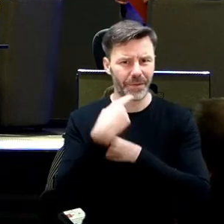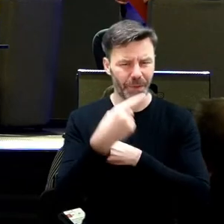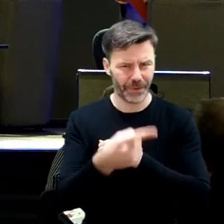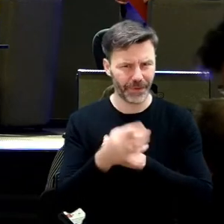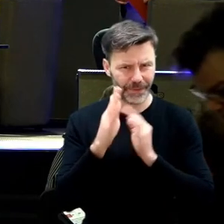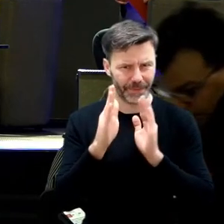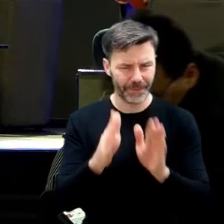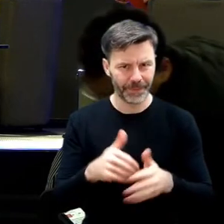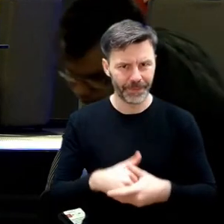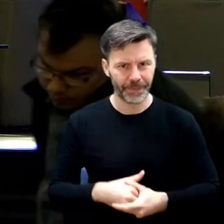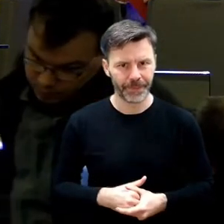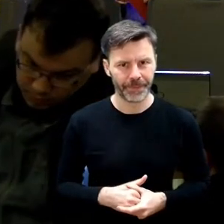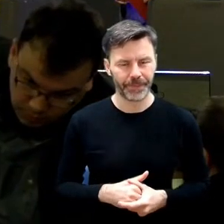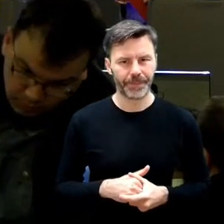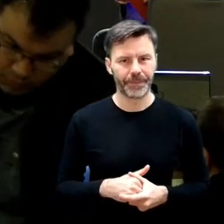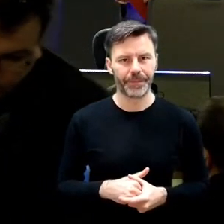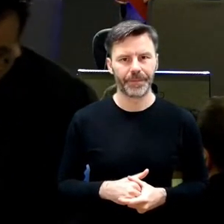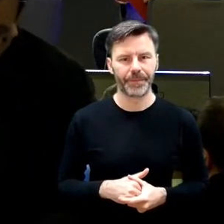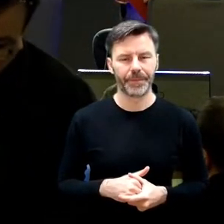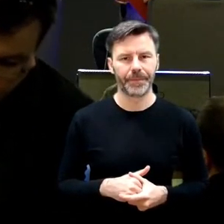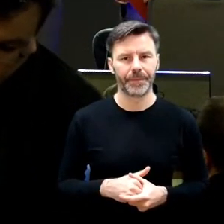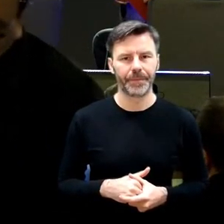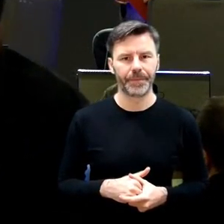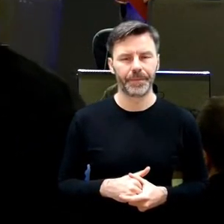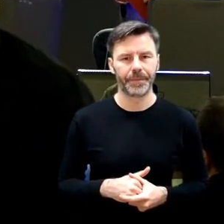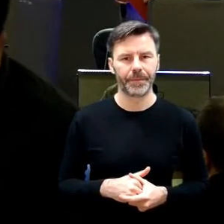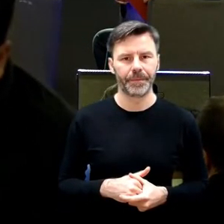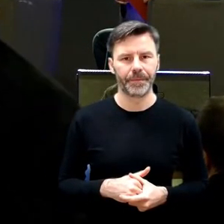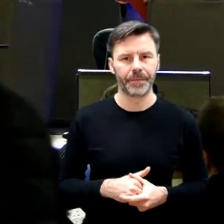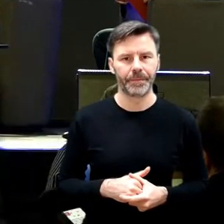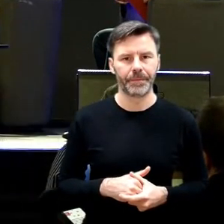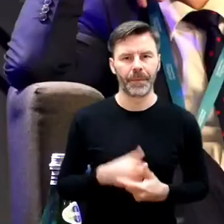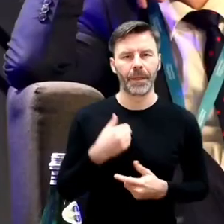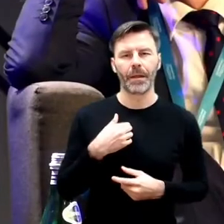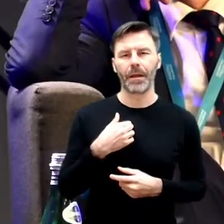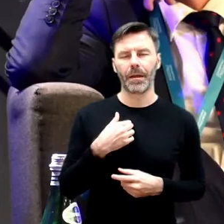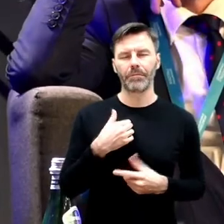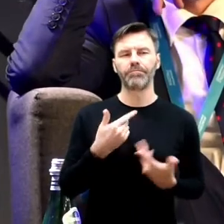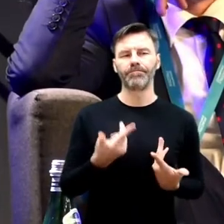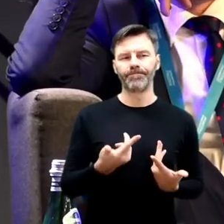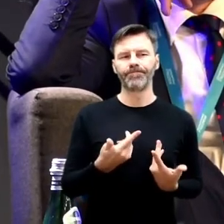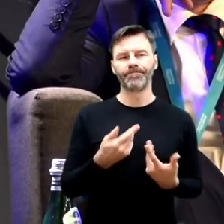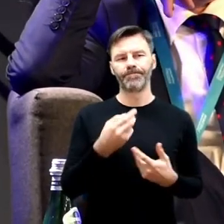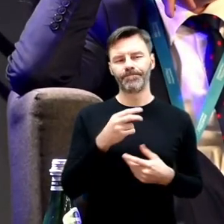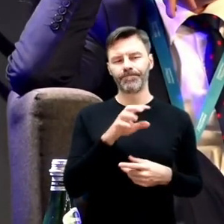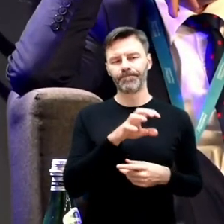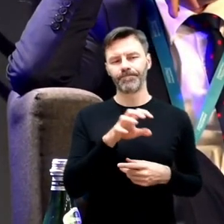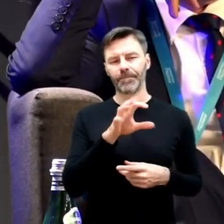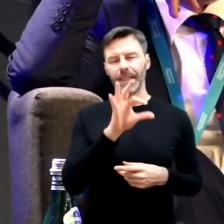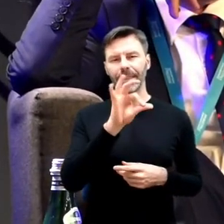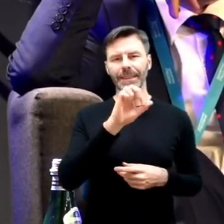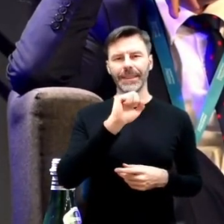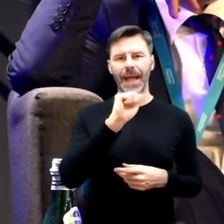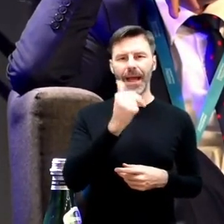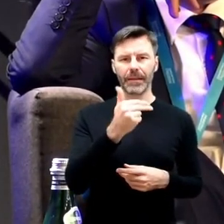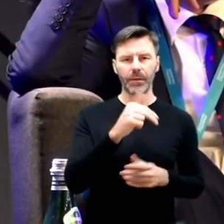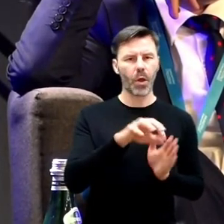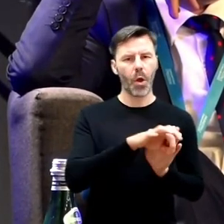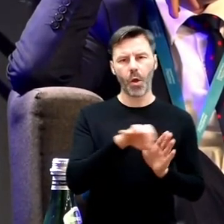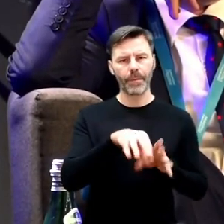Tak śledziłem całą, znaczy SAN-y śledziłem od samego początku, dlatego że ustawa, która wprowadzała SAN-y,